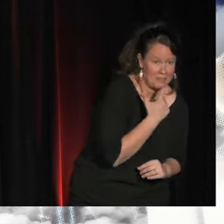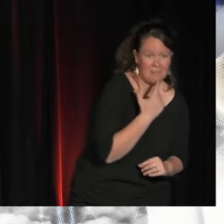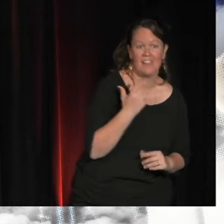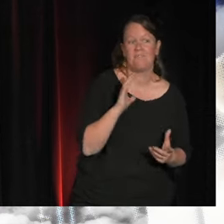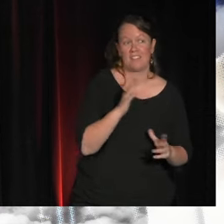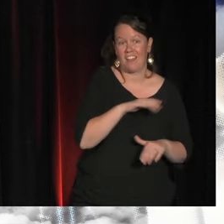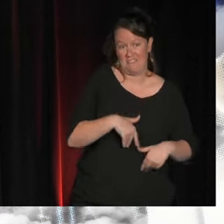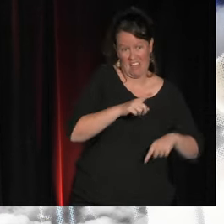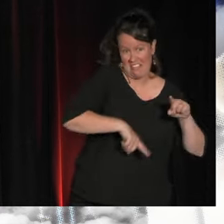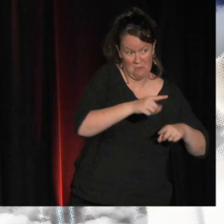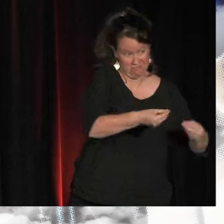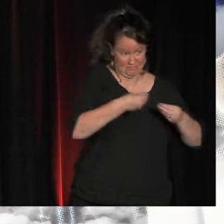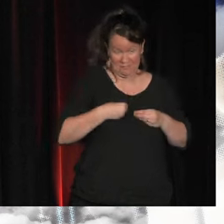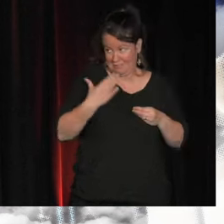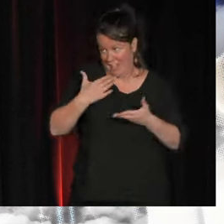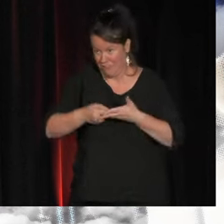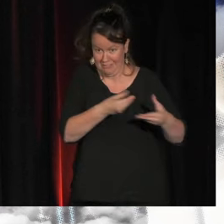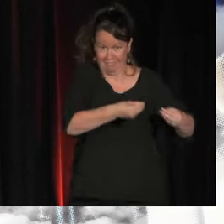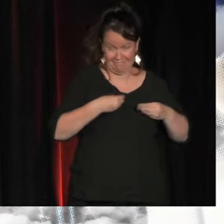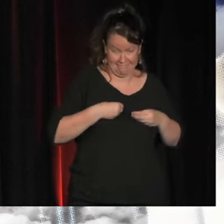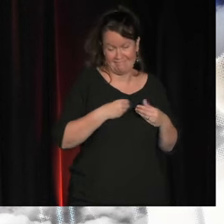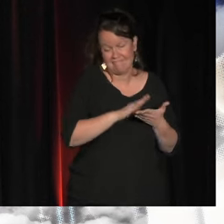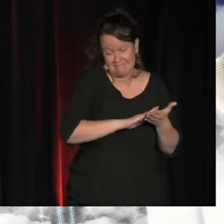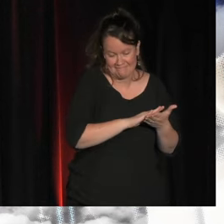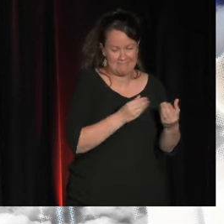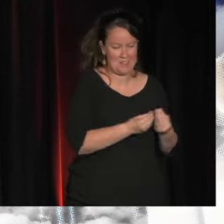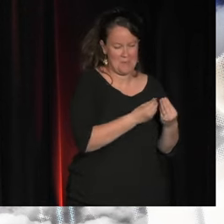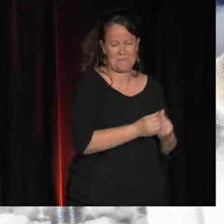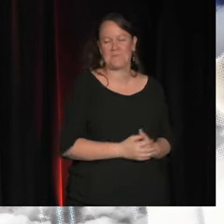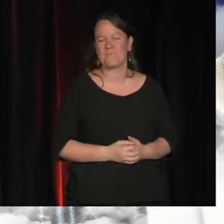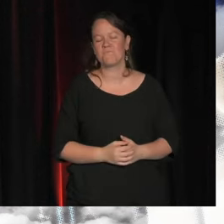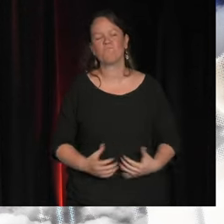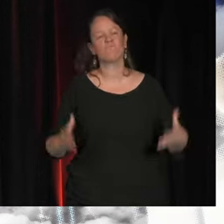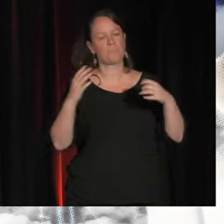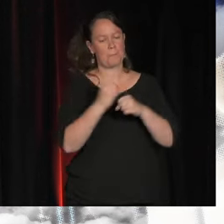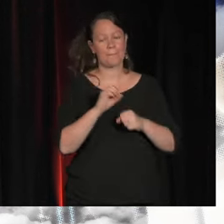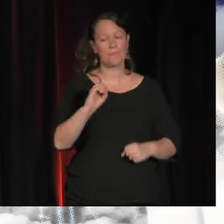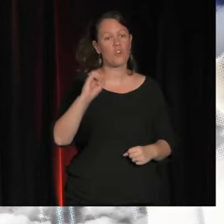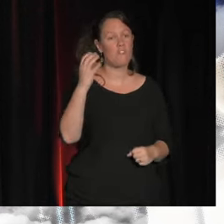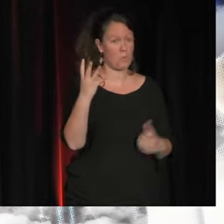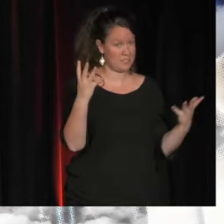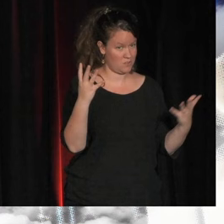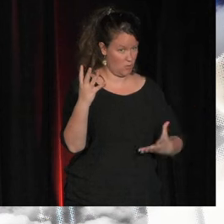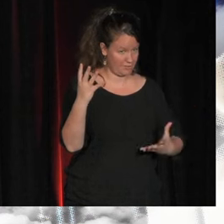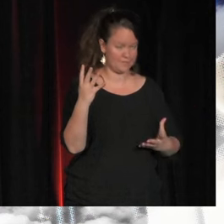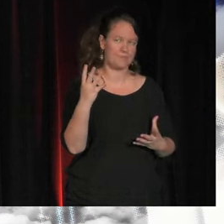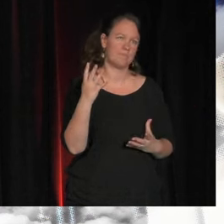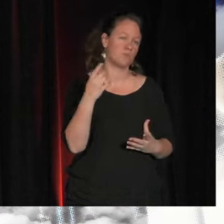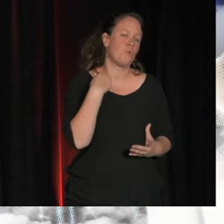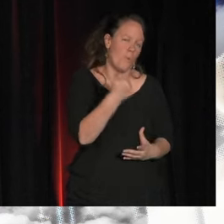On va poser les bases. En gros, Overwatch, c'est quoi ? Je vais prendre Overwatch 1, la période 2016-2022.